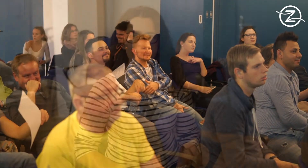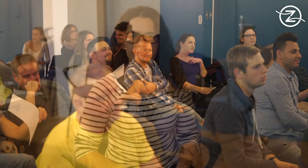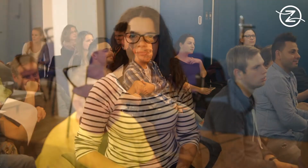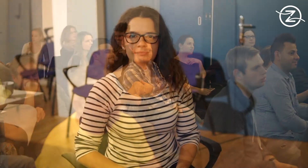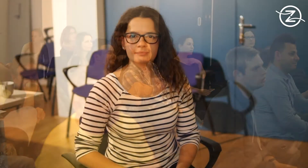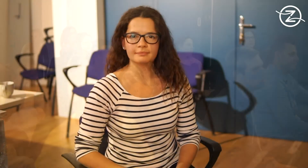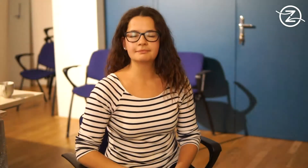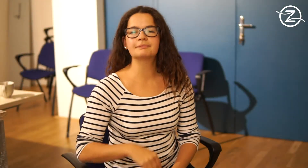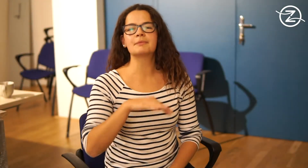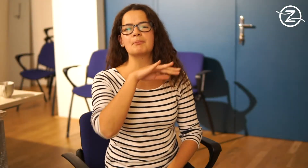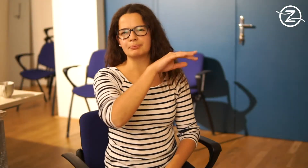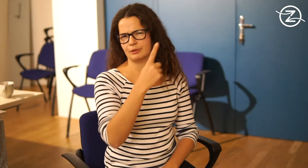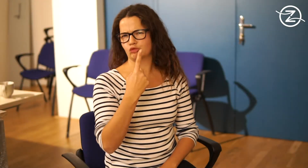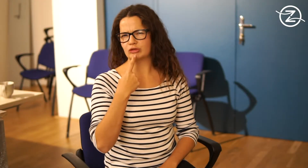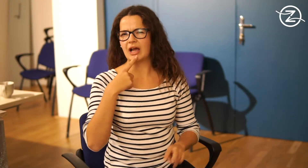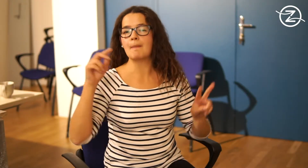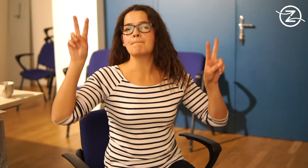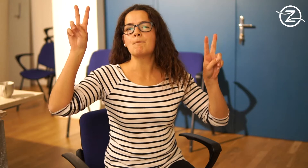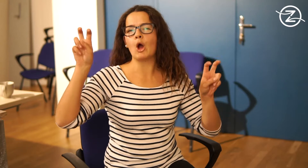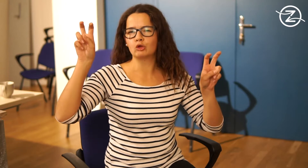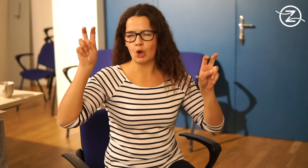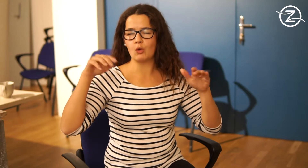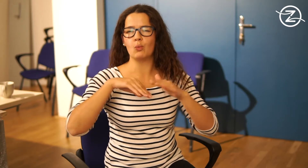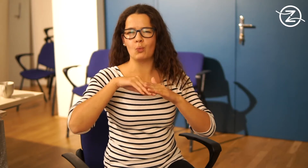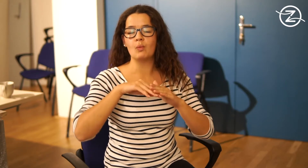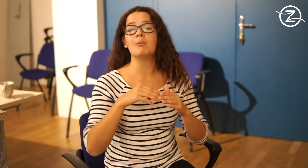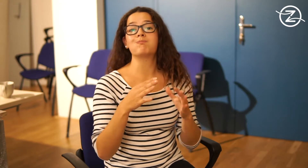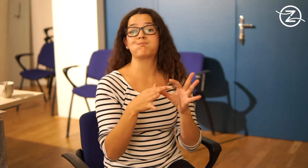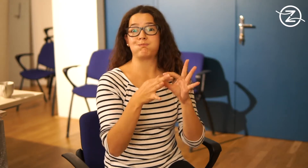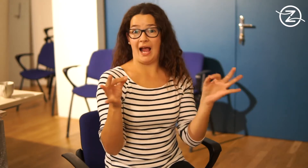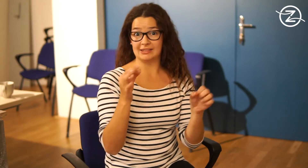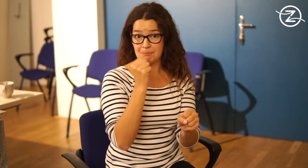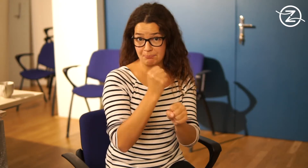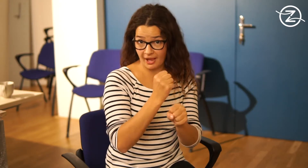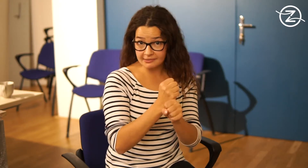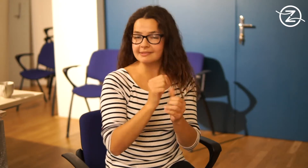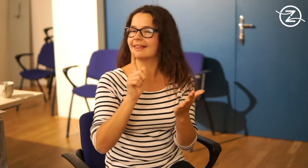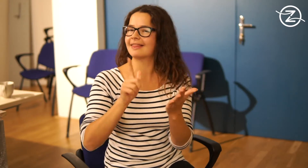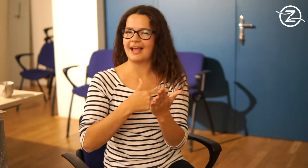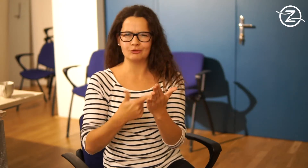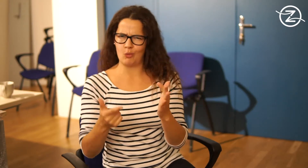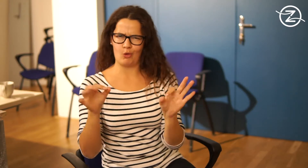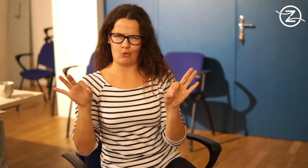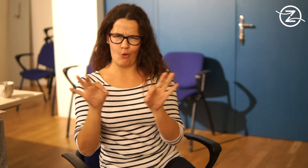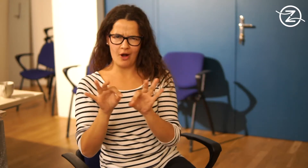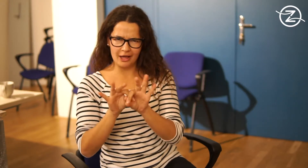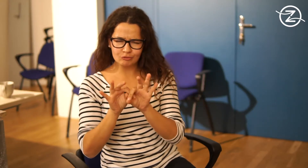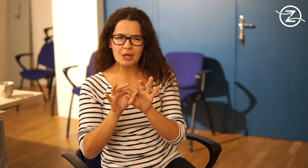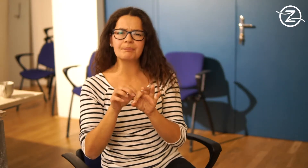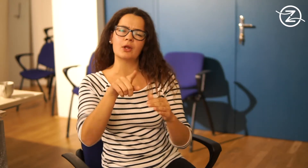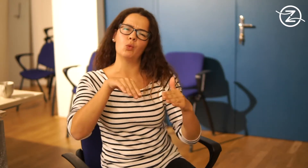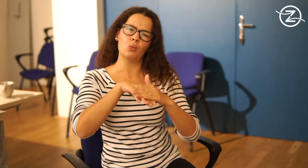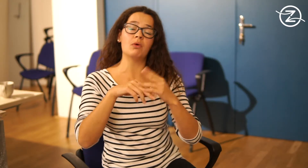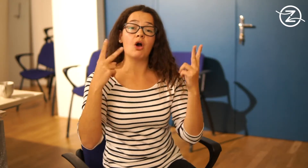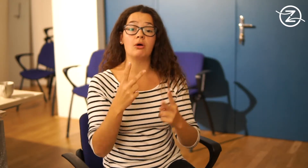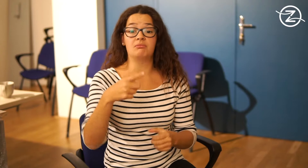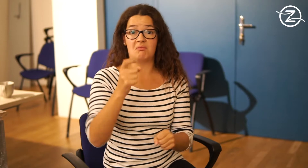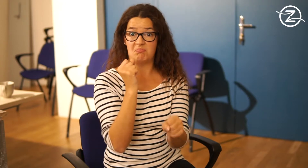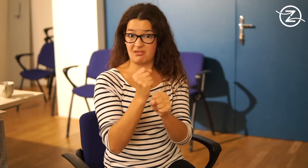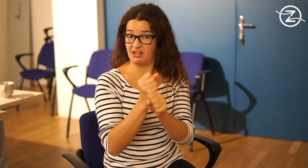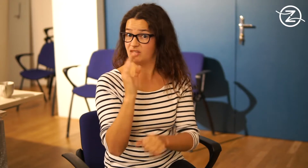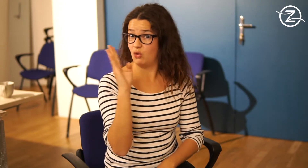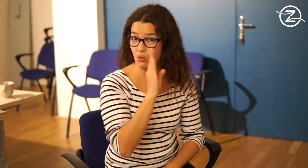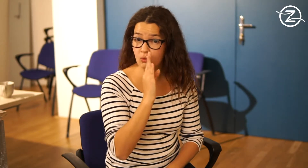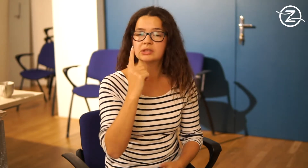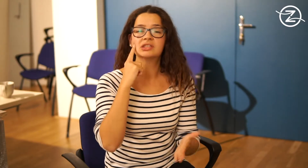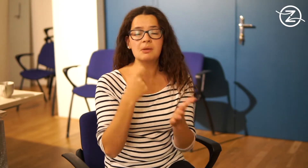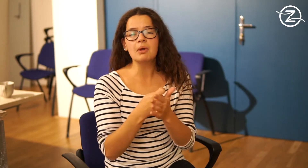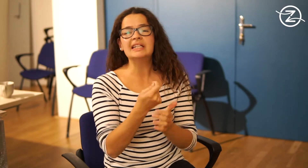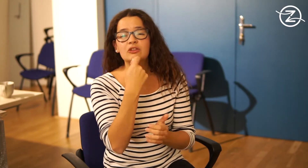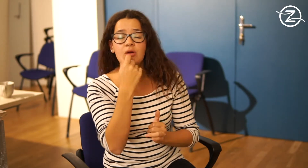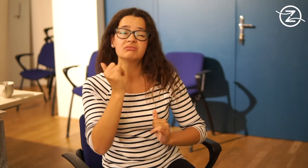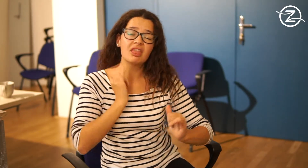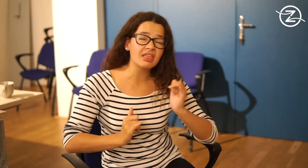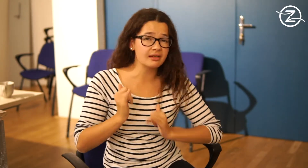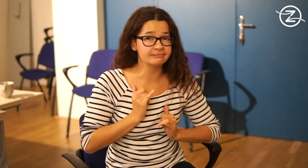Určitě znáte motto „Bez práce nejsou koláče“. Znamená to, že bez píle nedosáhneš cíle.